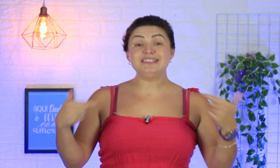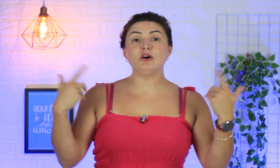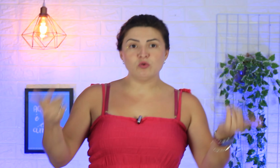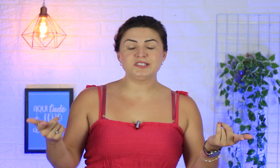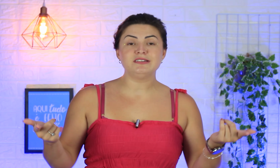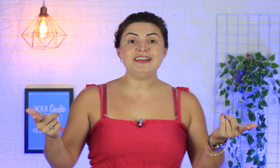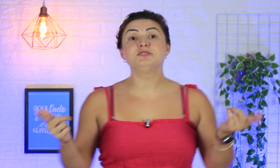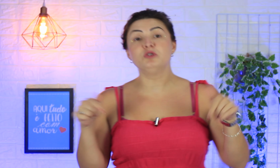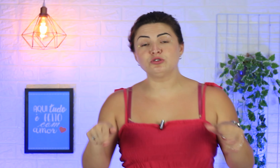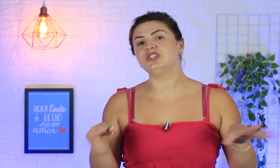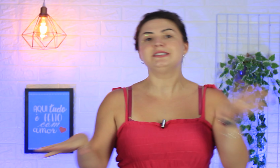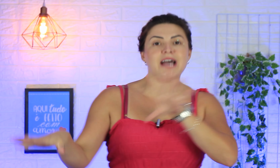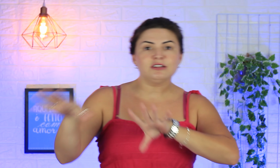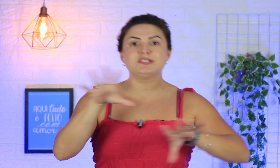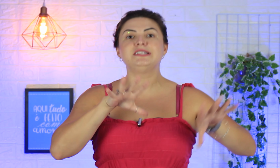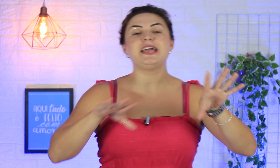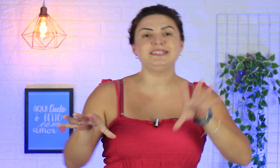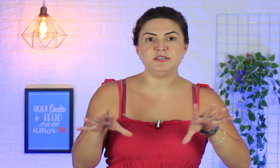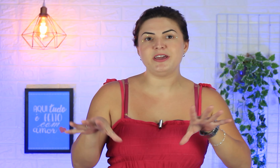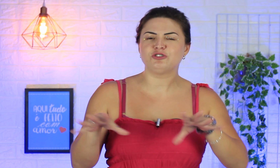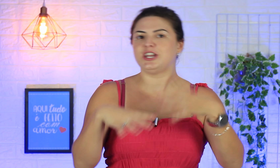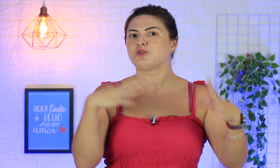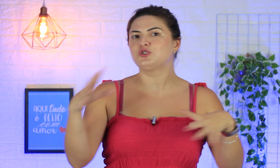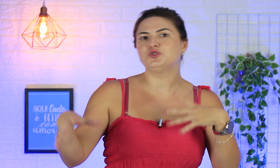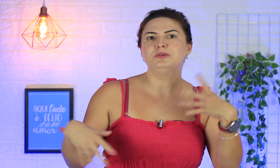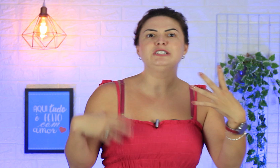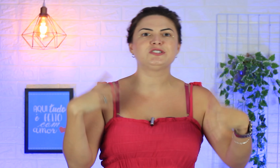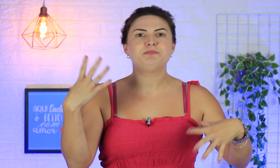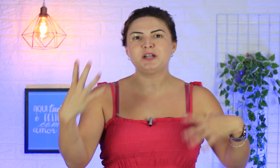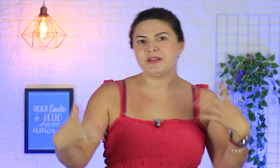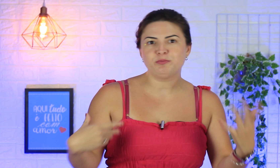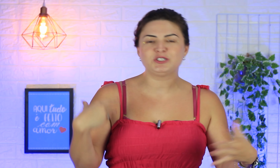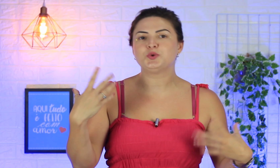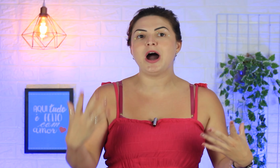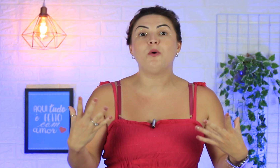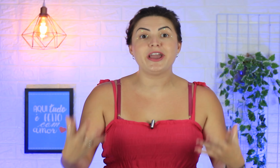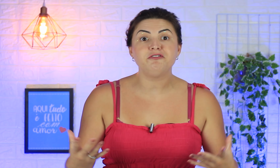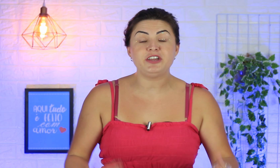mais alguns sinais muito utilizados nesse meio de Recursos Humanos departamento pessoal enfim